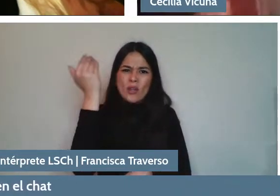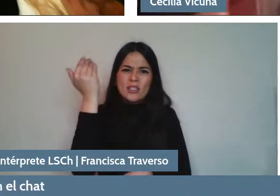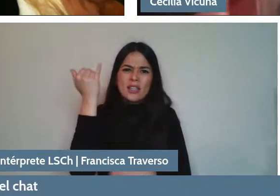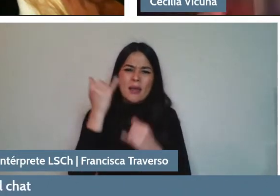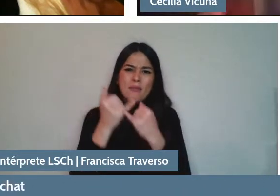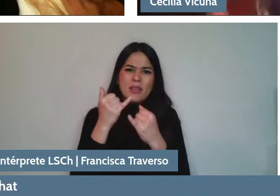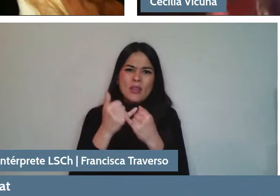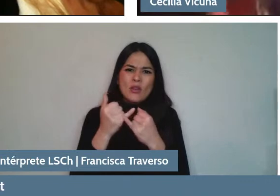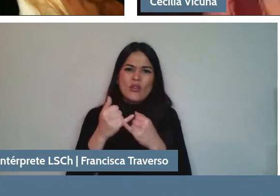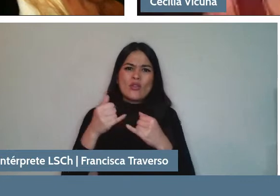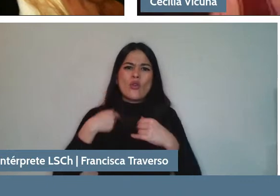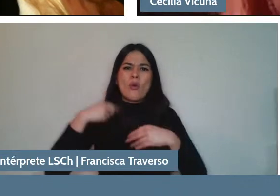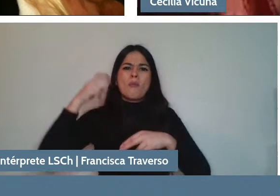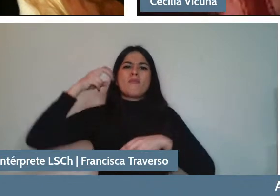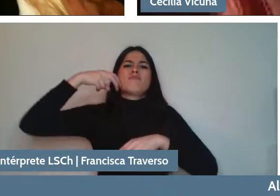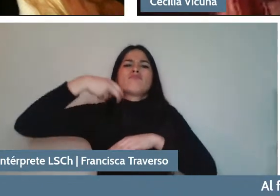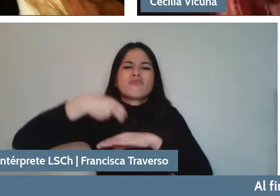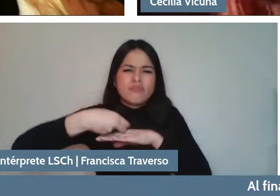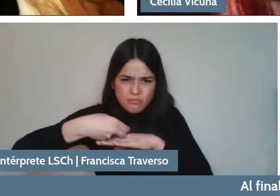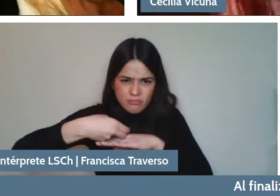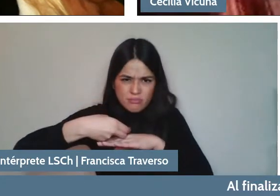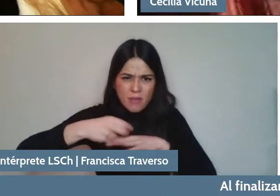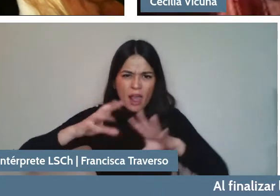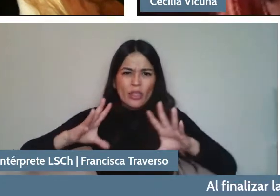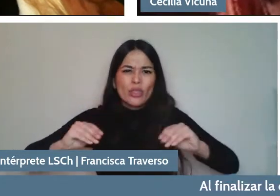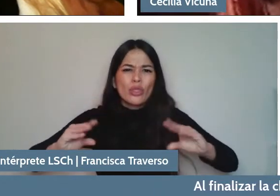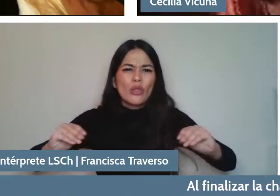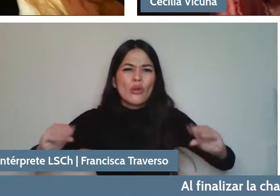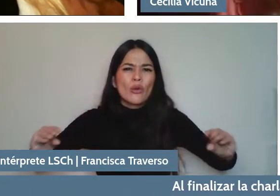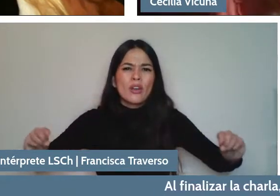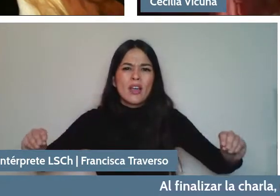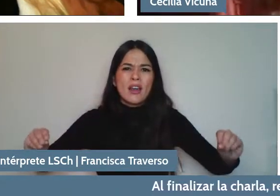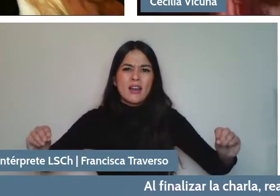Me tiré al suelo para tocar, besar ese suelo,